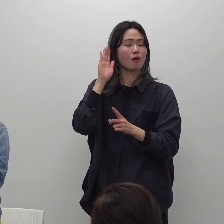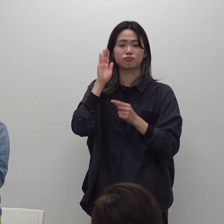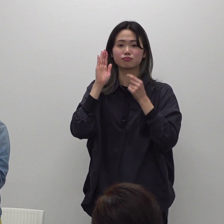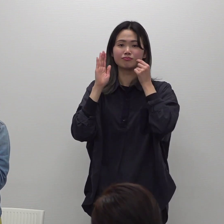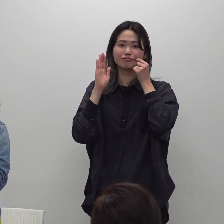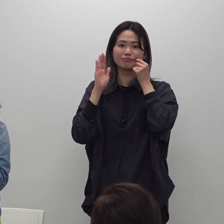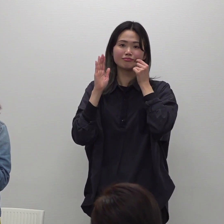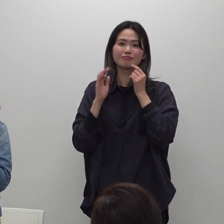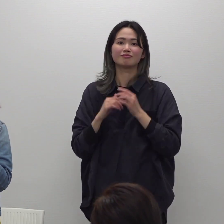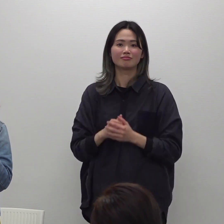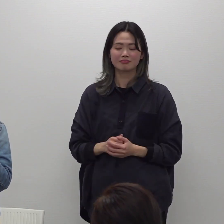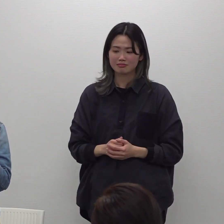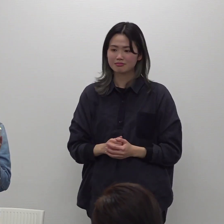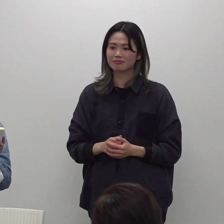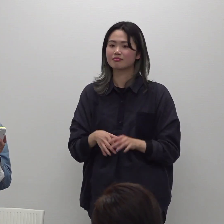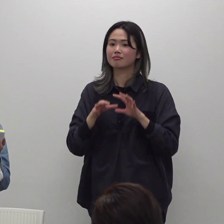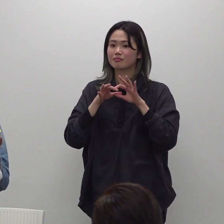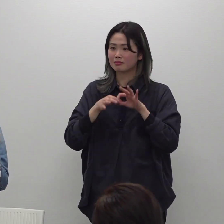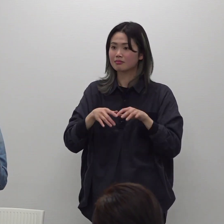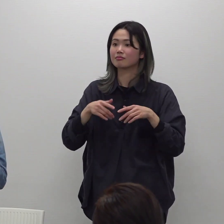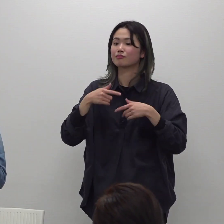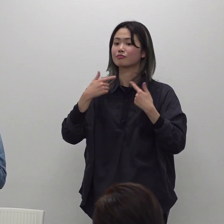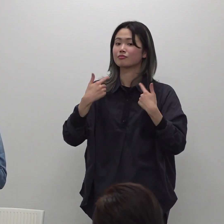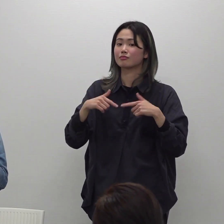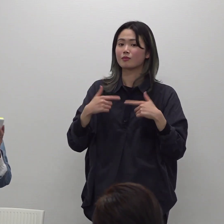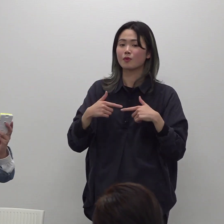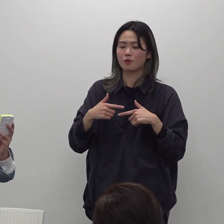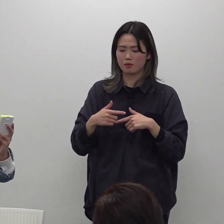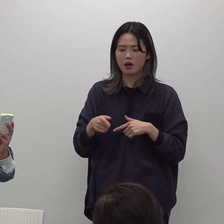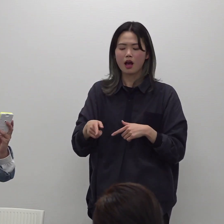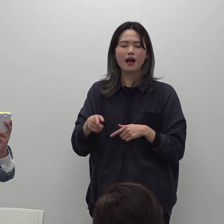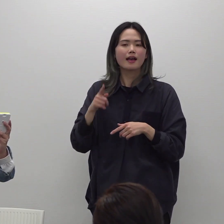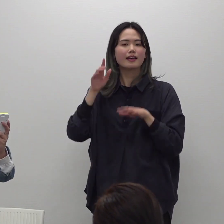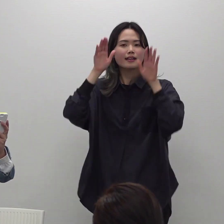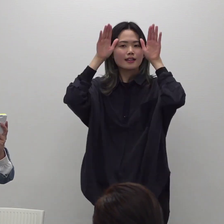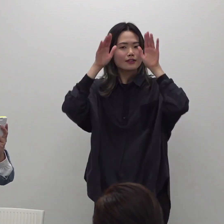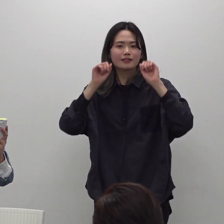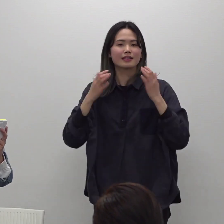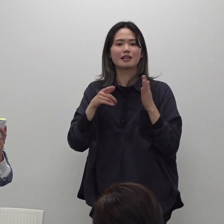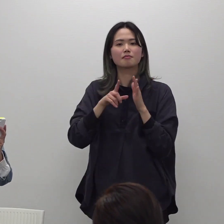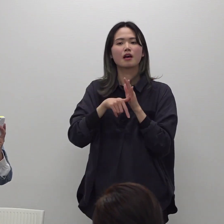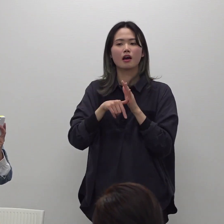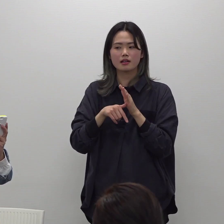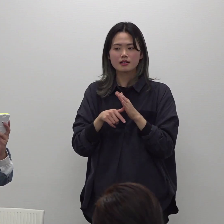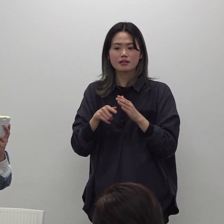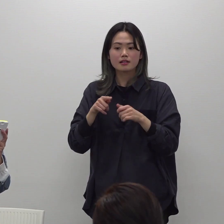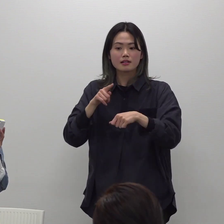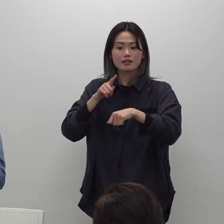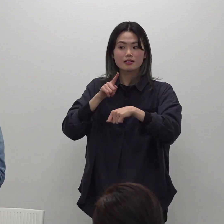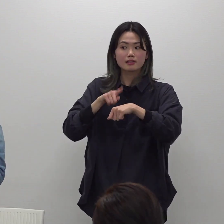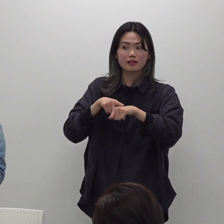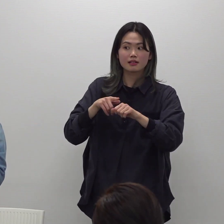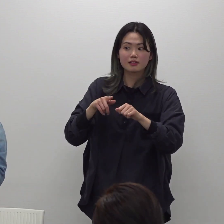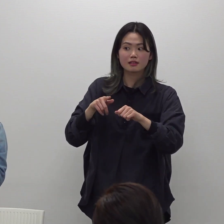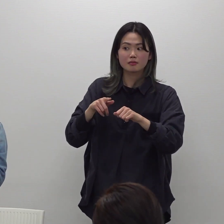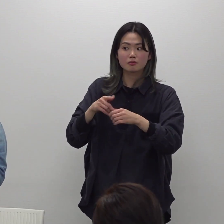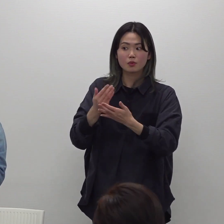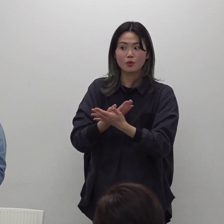だから聴導犬がいない場合は、「まだ時間になっていないかな？」って確認しなきゃいけない